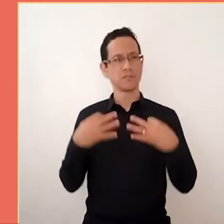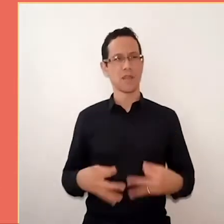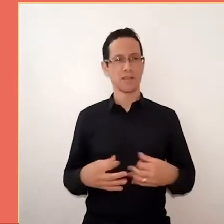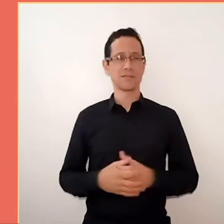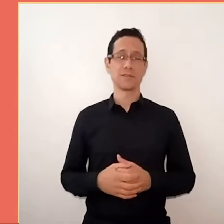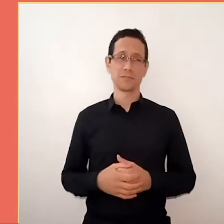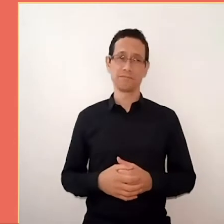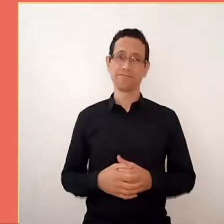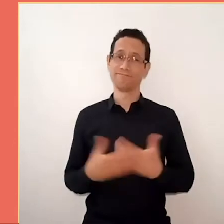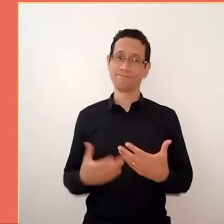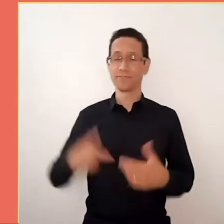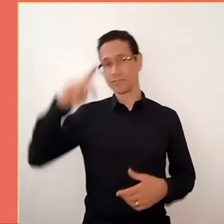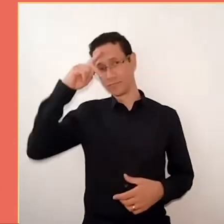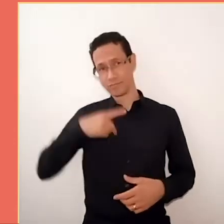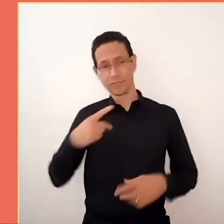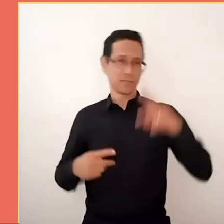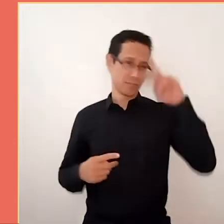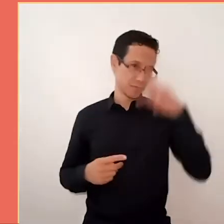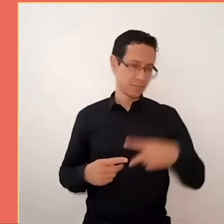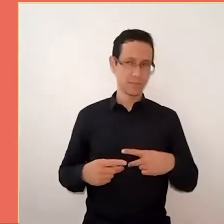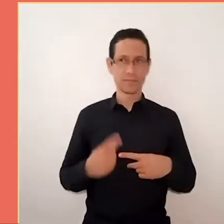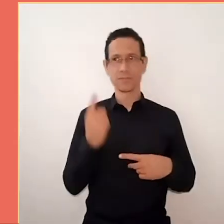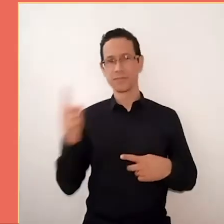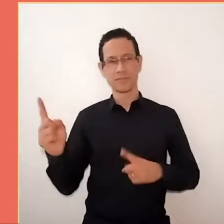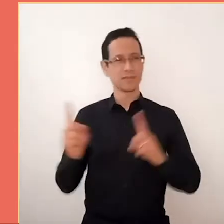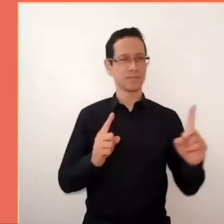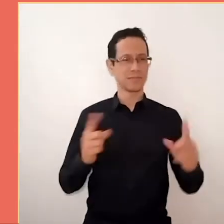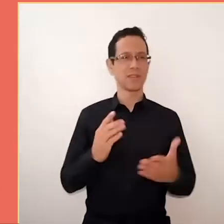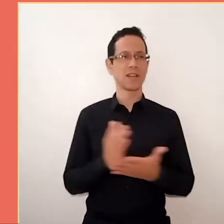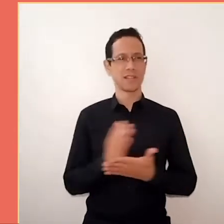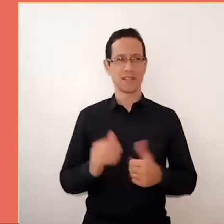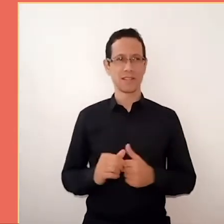porque ela precisa da norma do outro. Eu uso máscara senão vou ser punido,